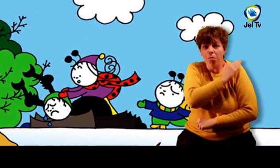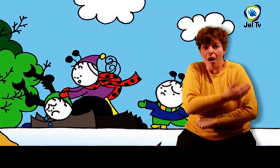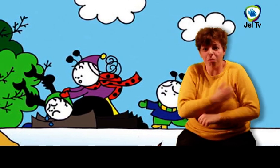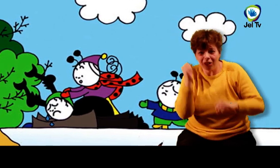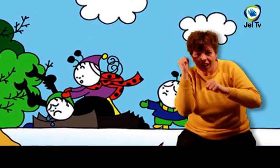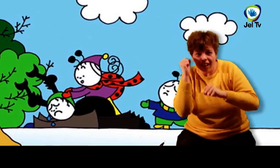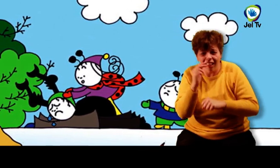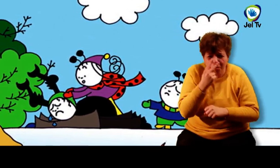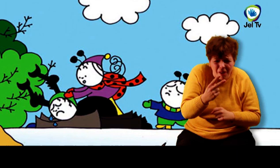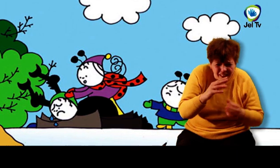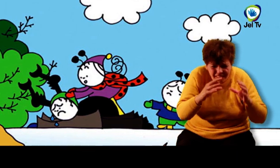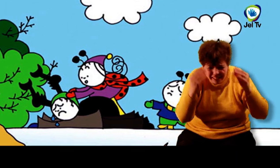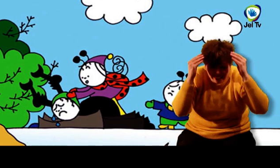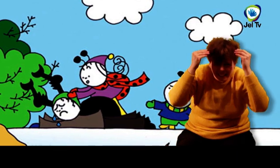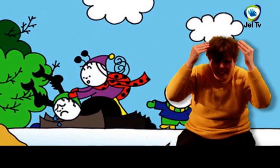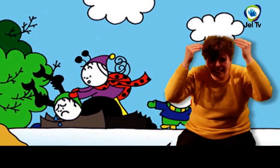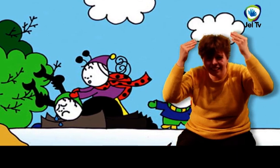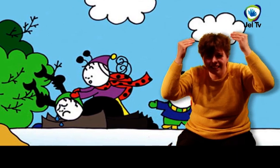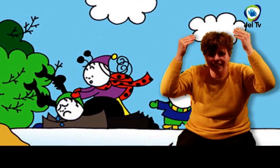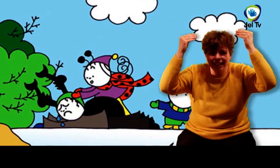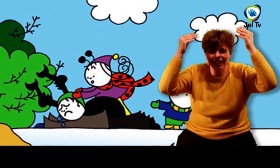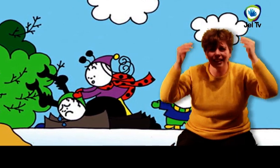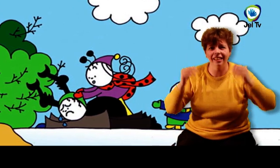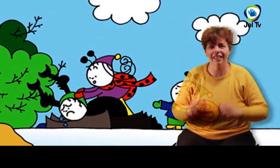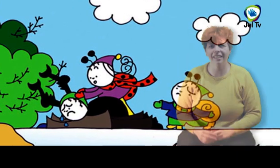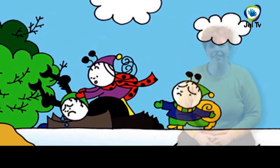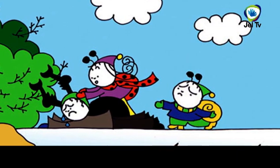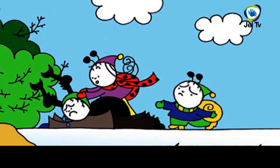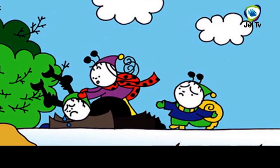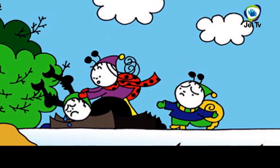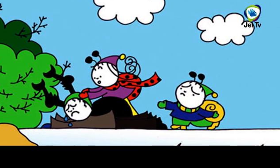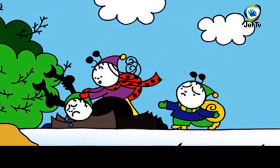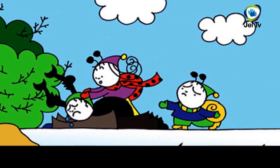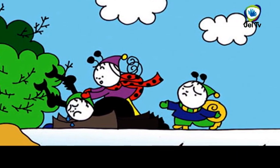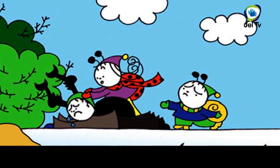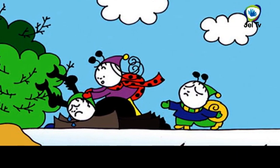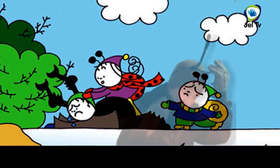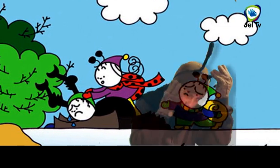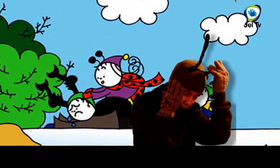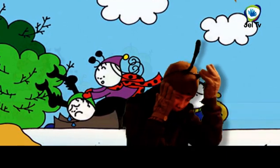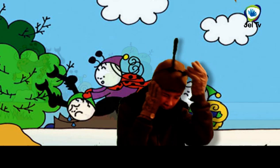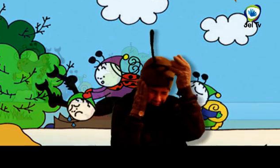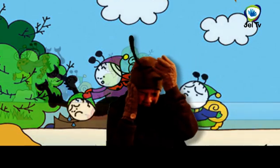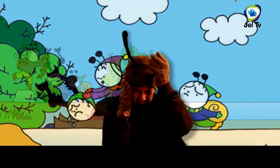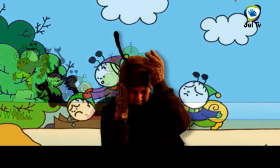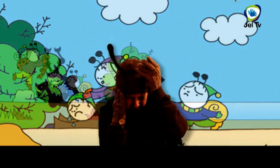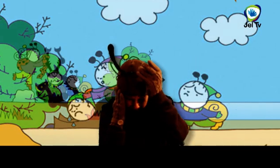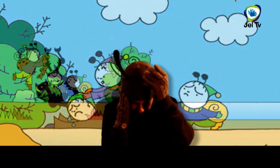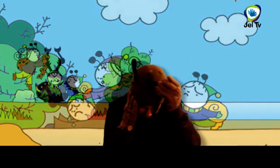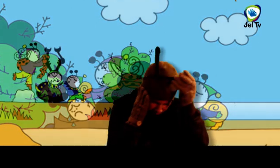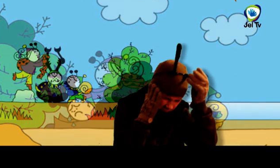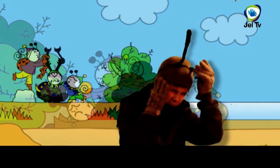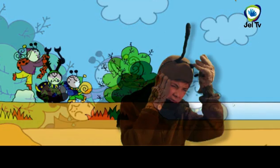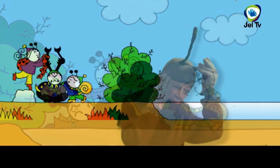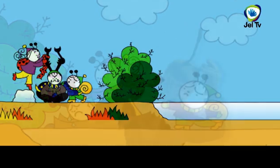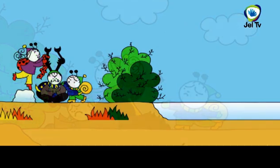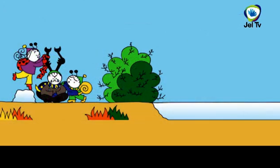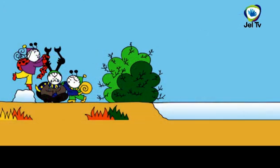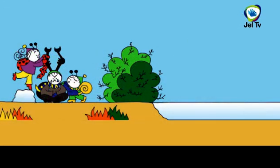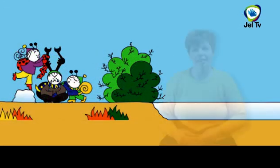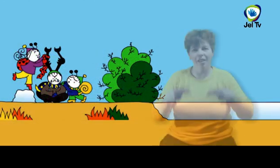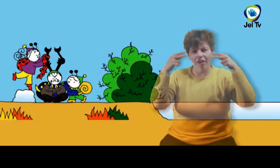Babóca már szaladt is Vendelhez, hogy megvizsgálja a szarvacskáját.